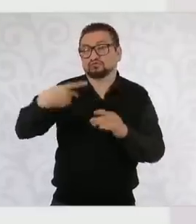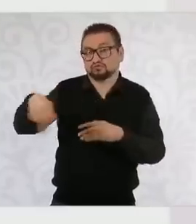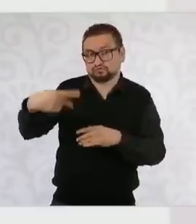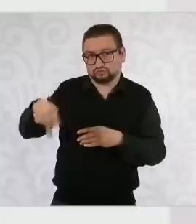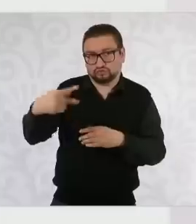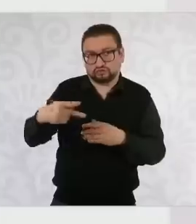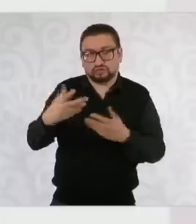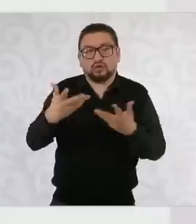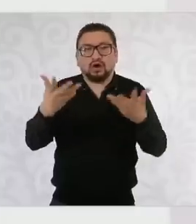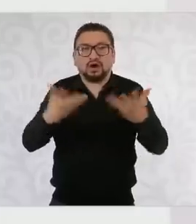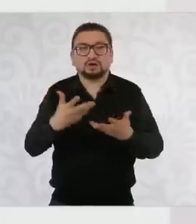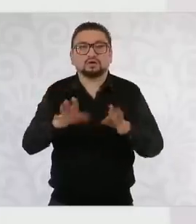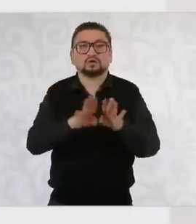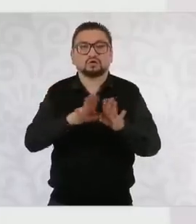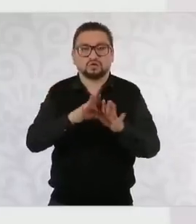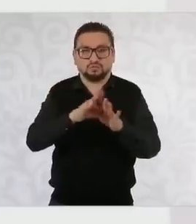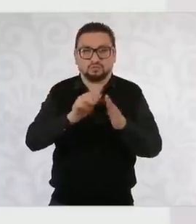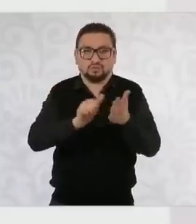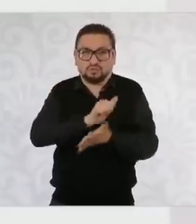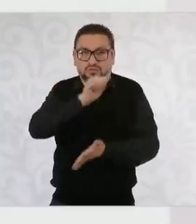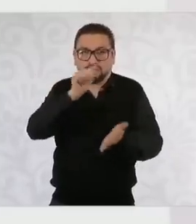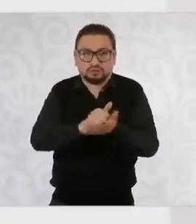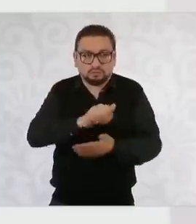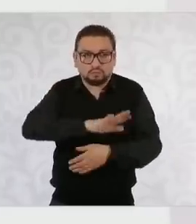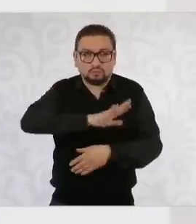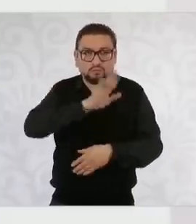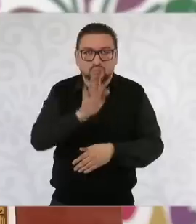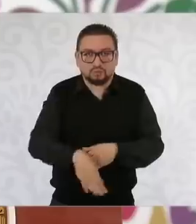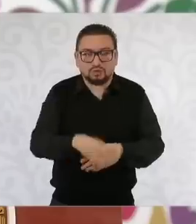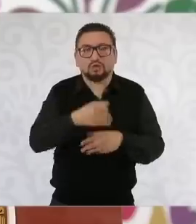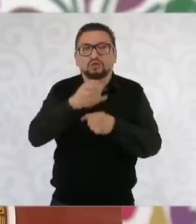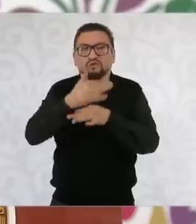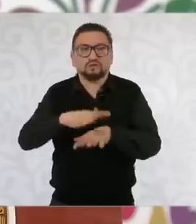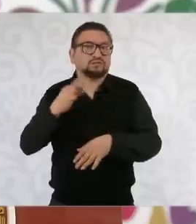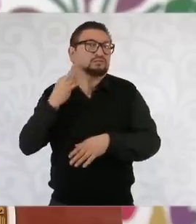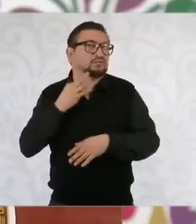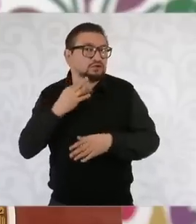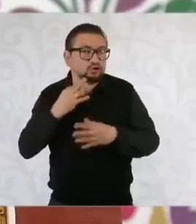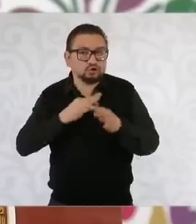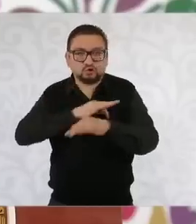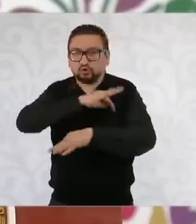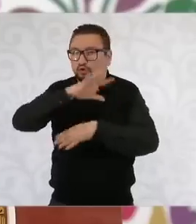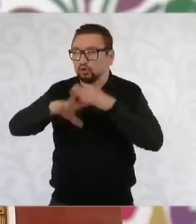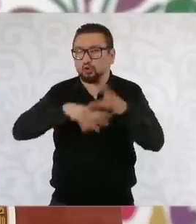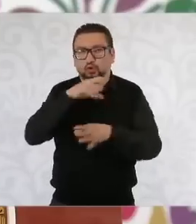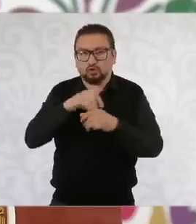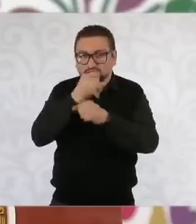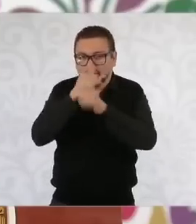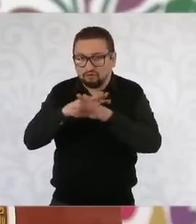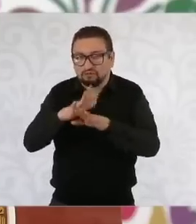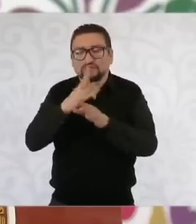las actas de defunción además de la información de las fiscalías por eso tiene Pues todo este tiempo